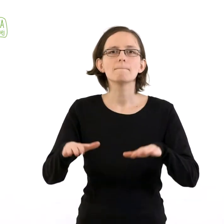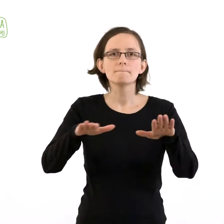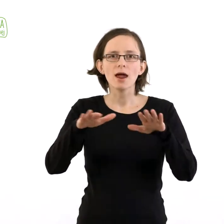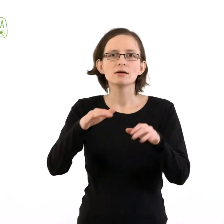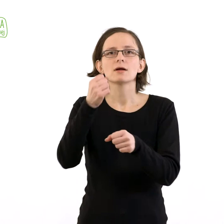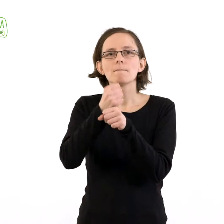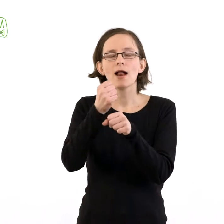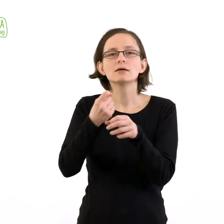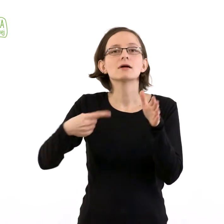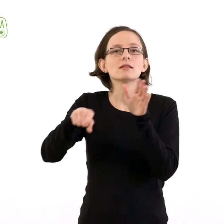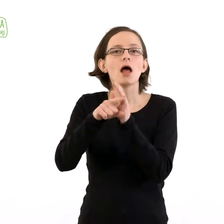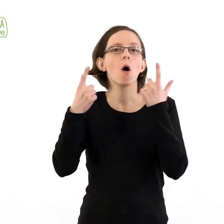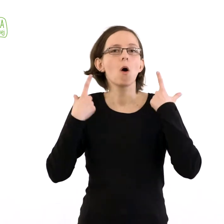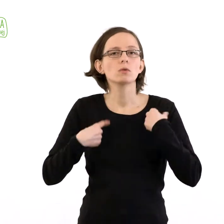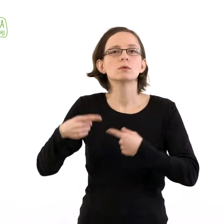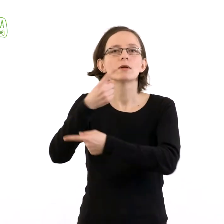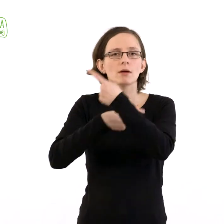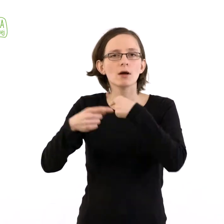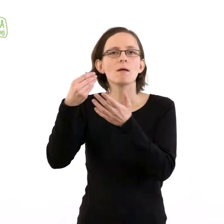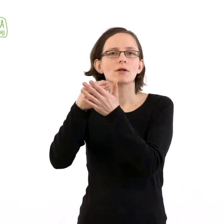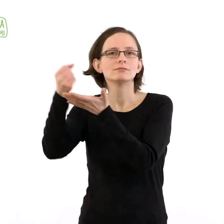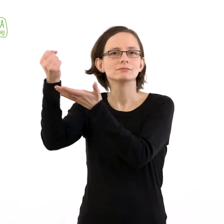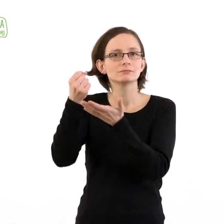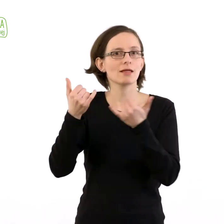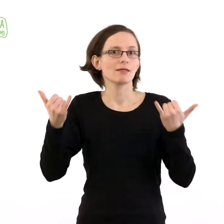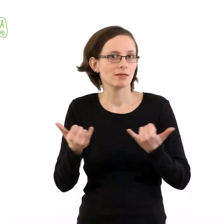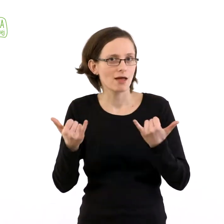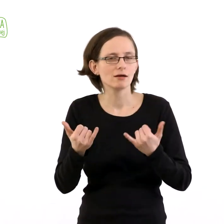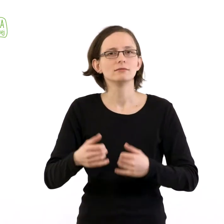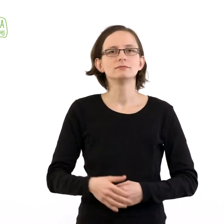Jak uzyskać dofinansowanie na miejsce pracy dla osoby niepełnosprawnej?